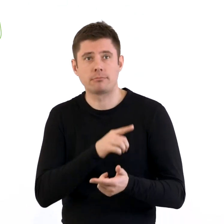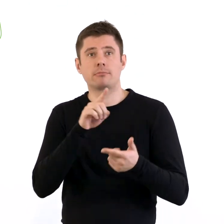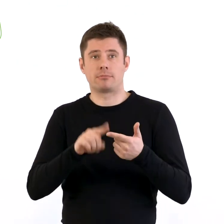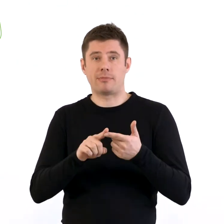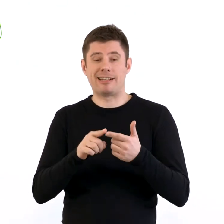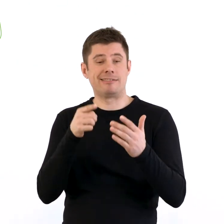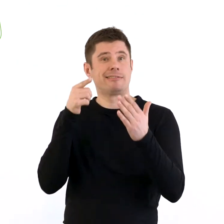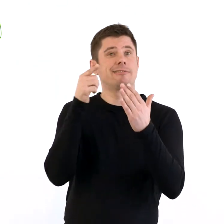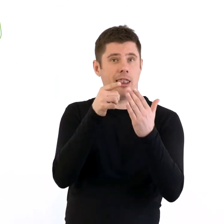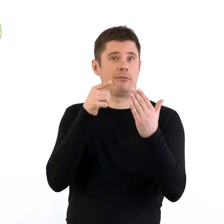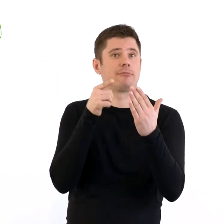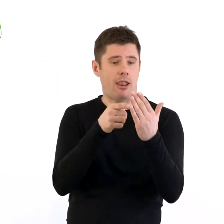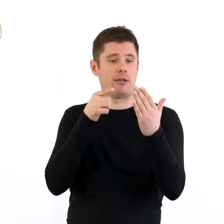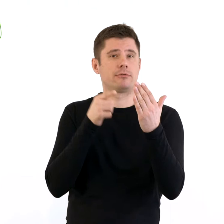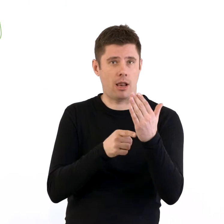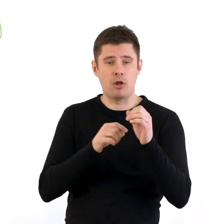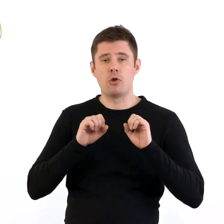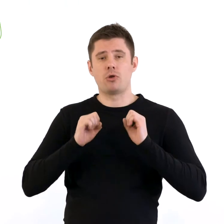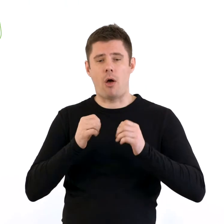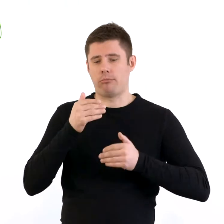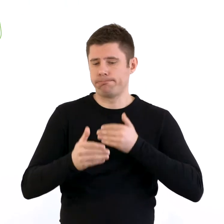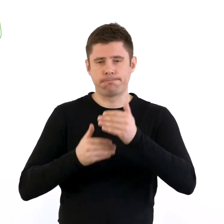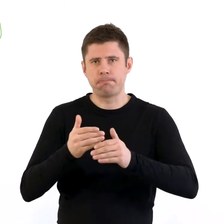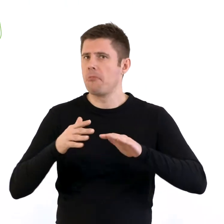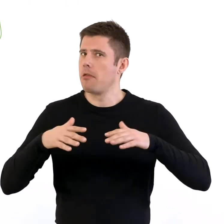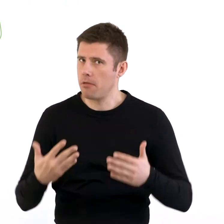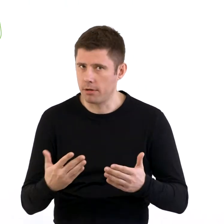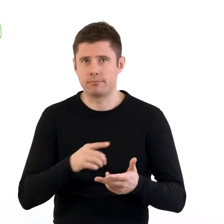2. cele fundacji i sposoby ich realizacji;